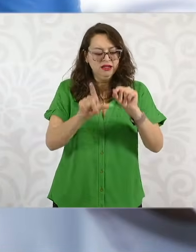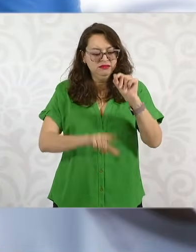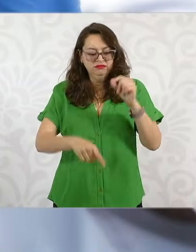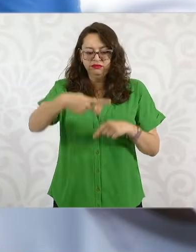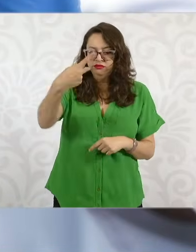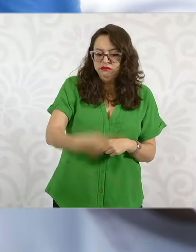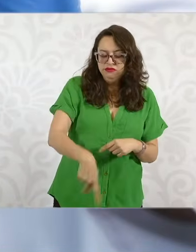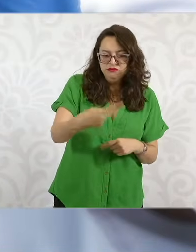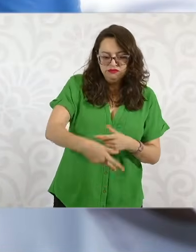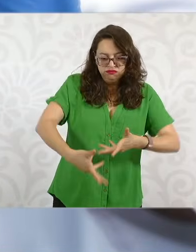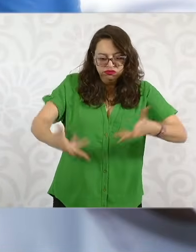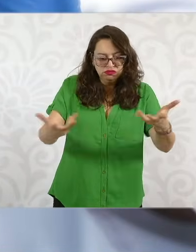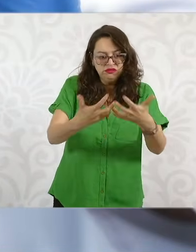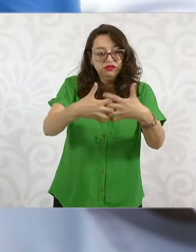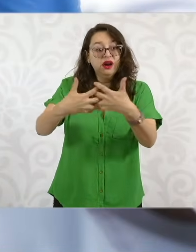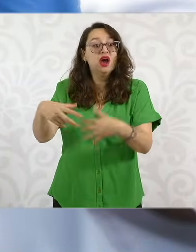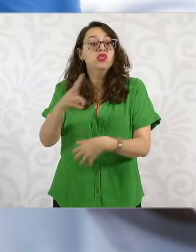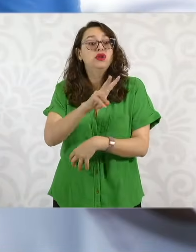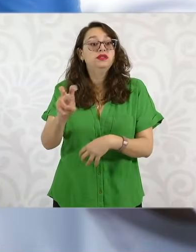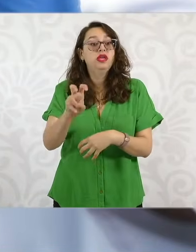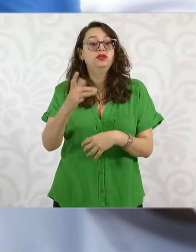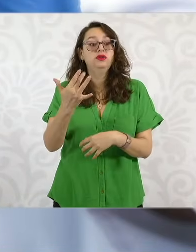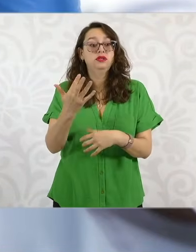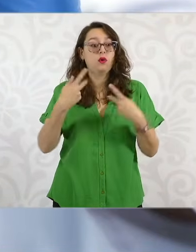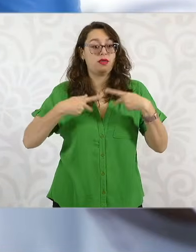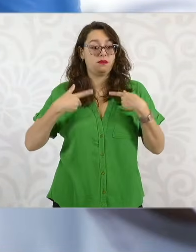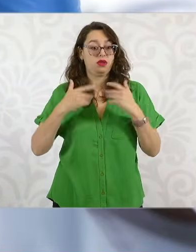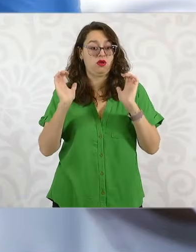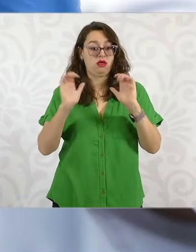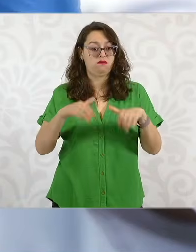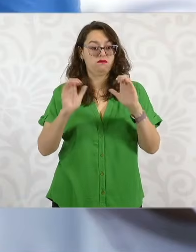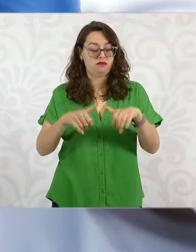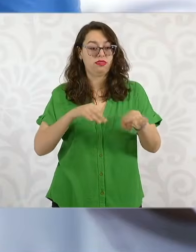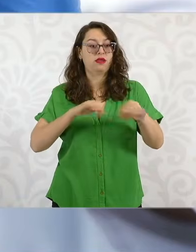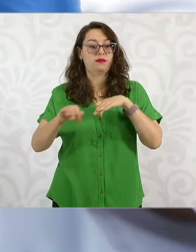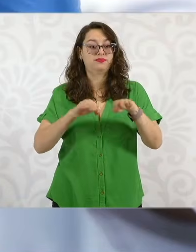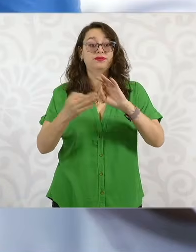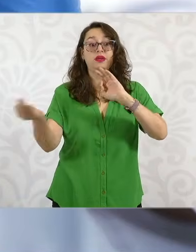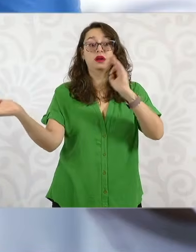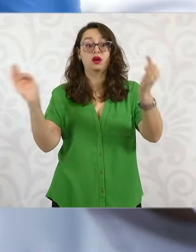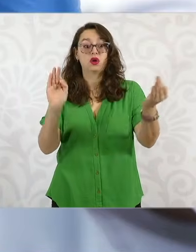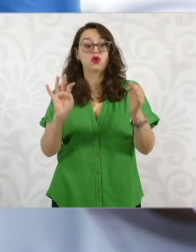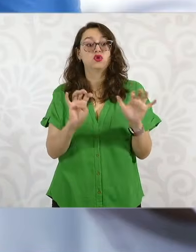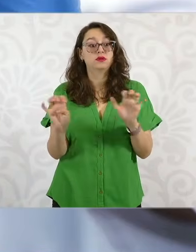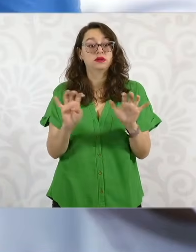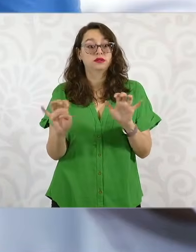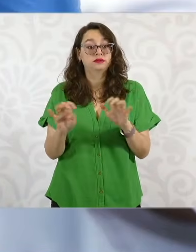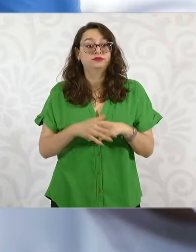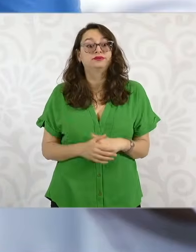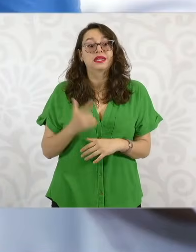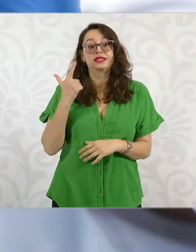250 empleos directos y 900 indirectos. Es una inversión de 700 millones de pesos. inversión que